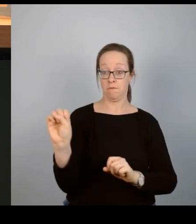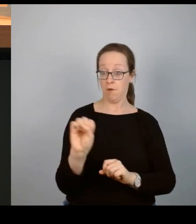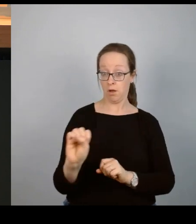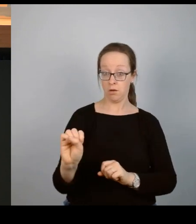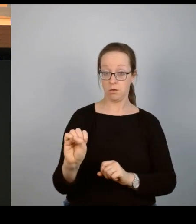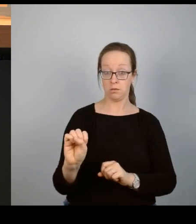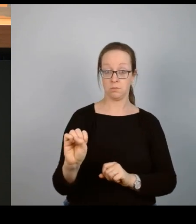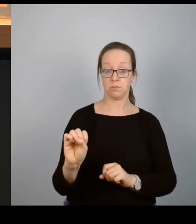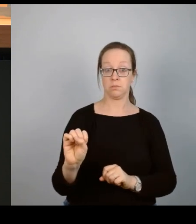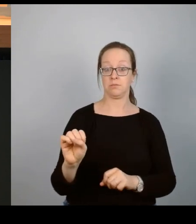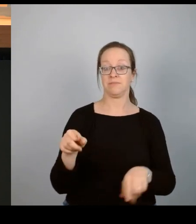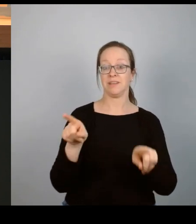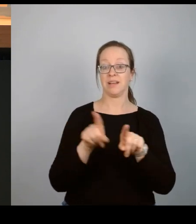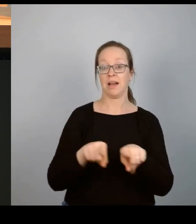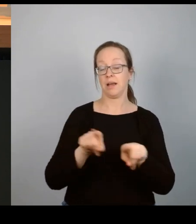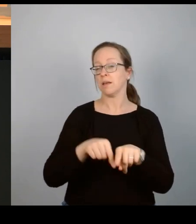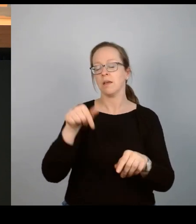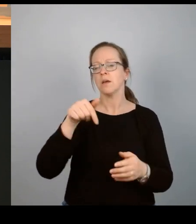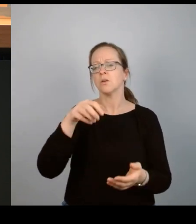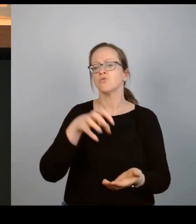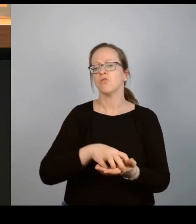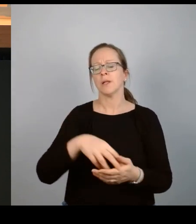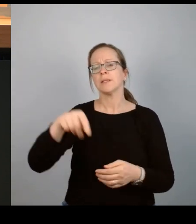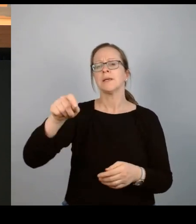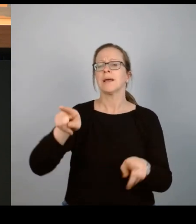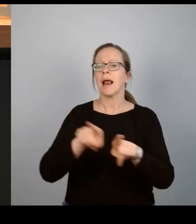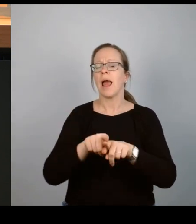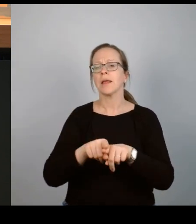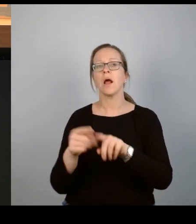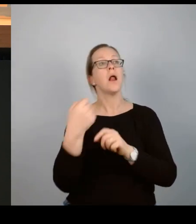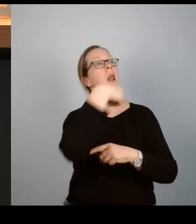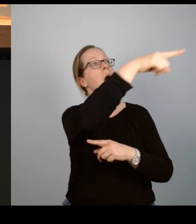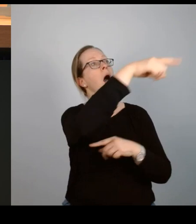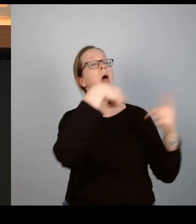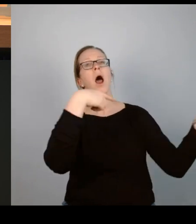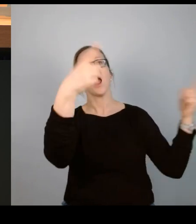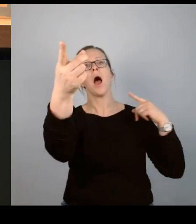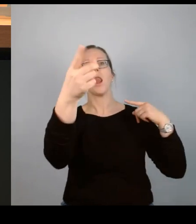die dafür verantwortlich ist, hier Wohnungen und Verkehrswege zu bauen, sondern es sind Ihre Senatsverwaltung, im t